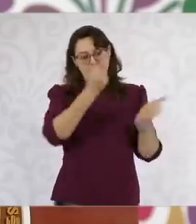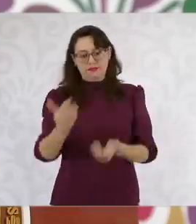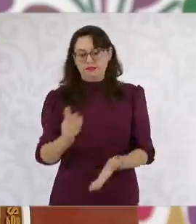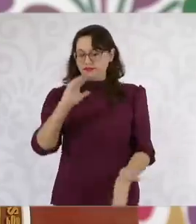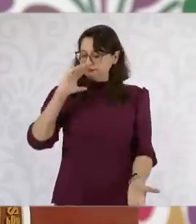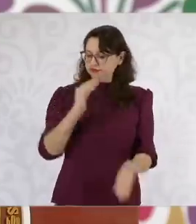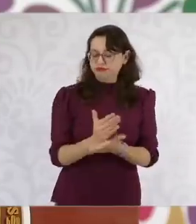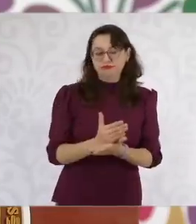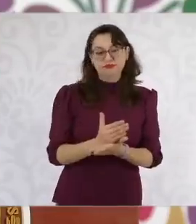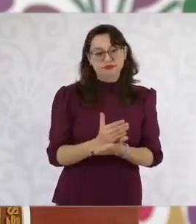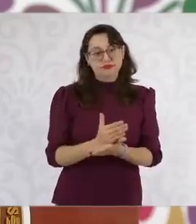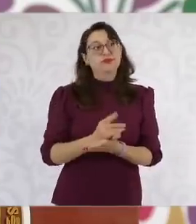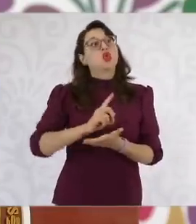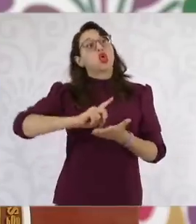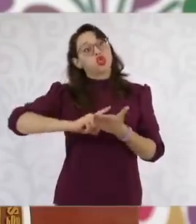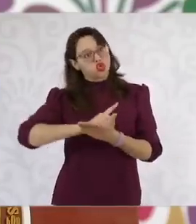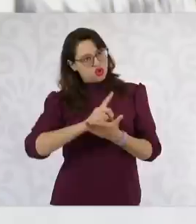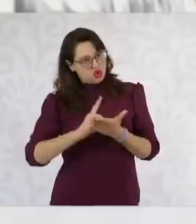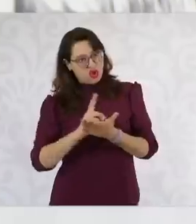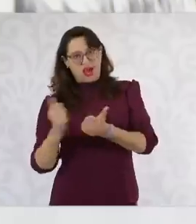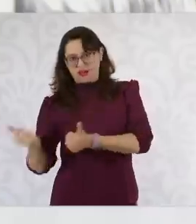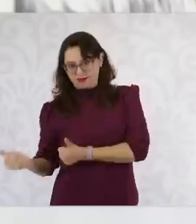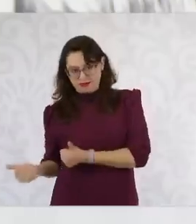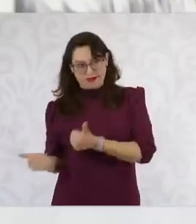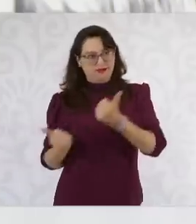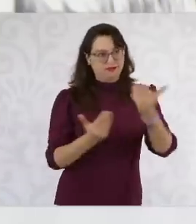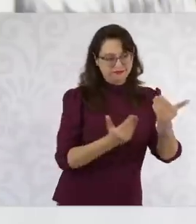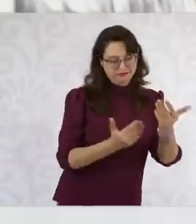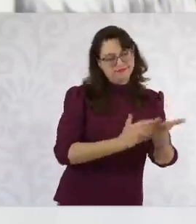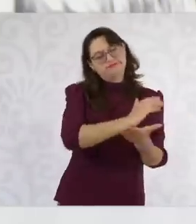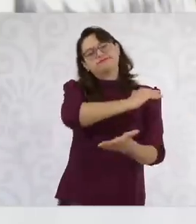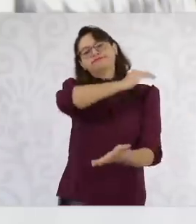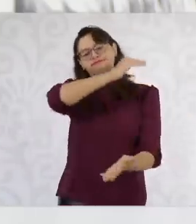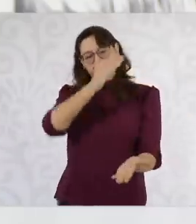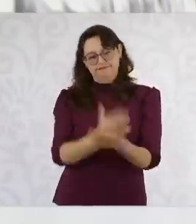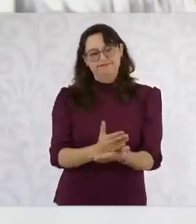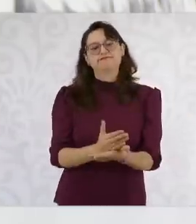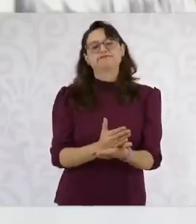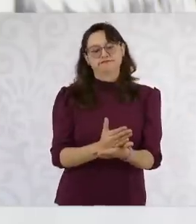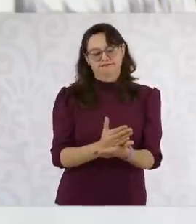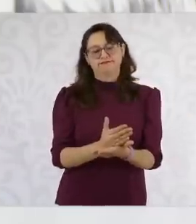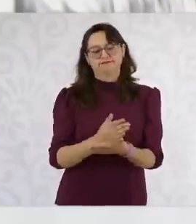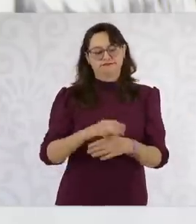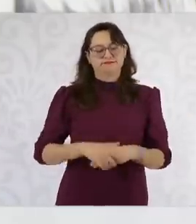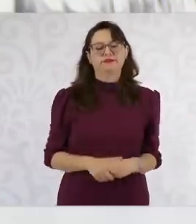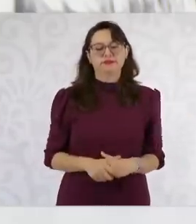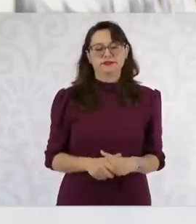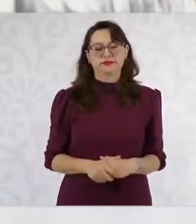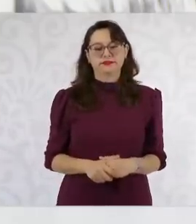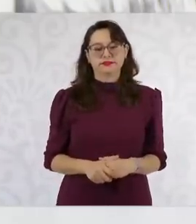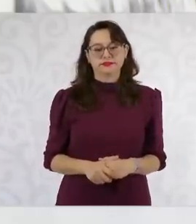y de nuestra parte de lo que ellos solicitan en general que tiene que ver con los estupefacientes